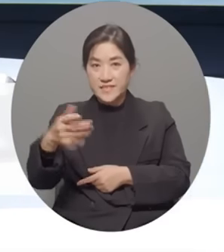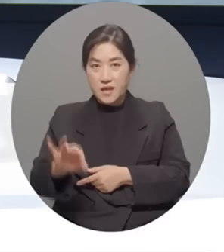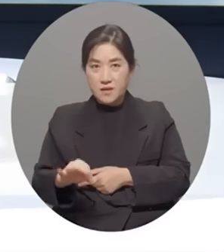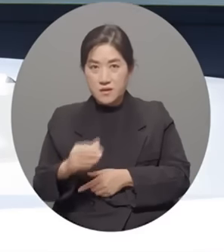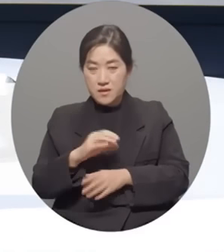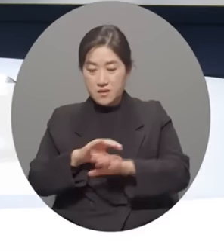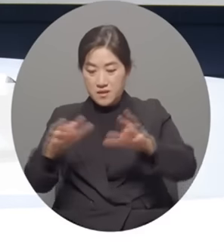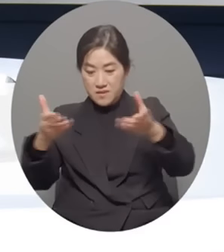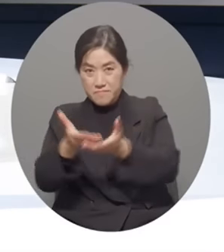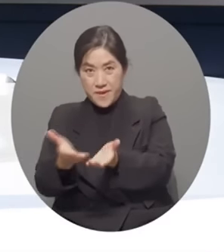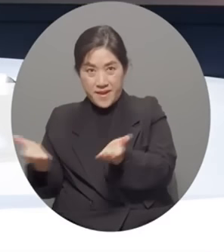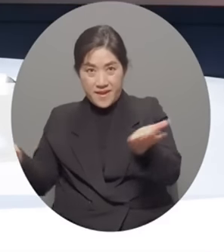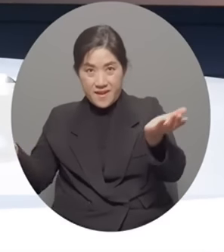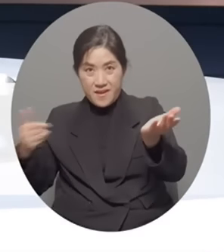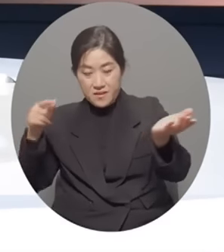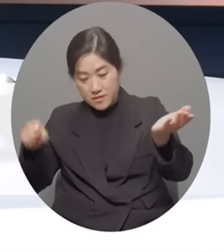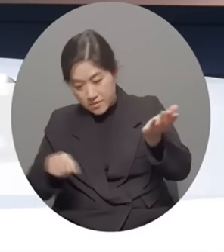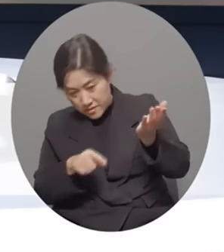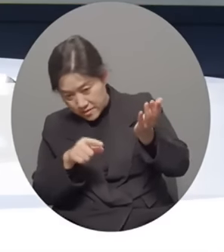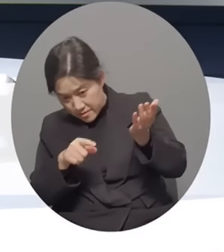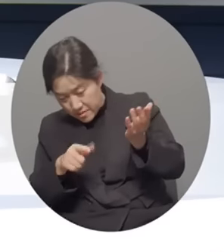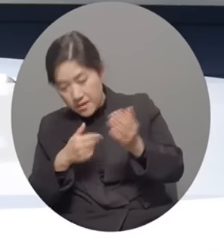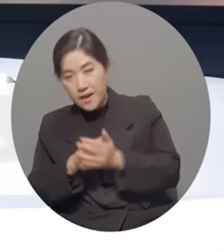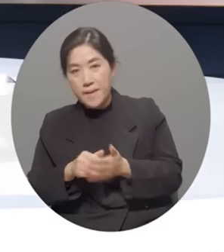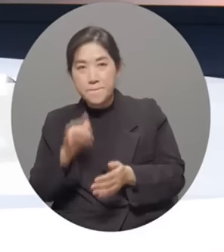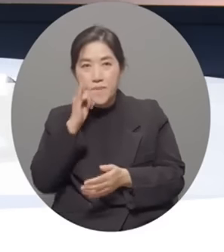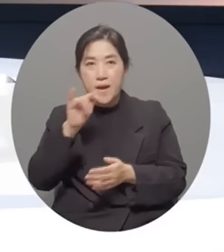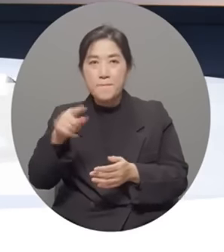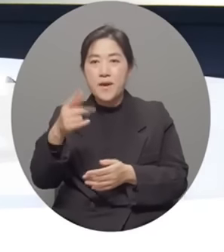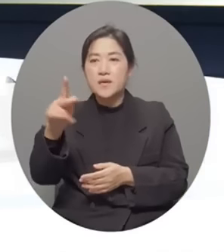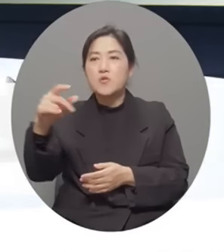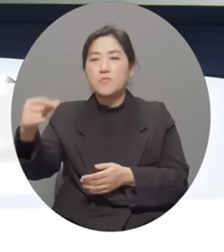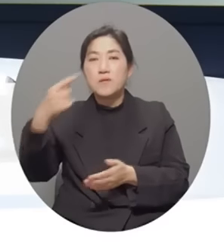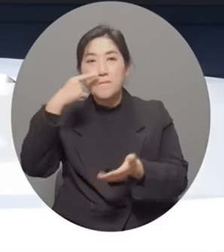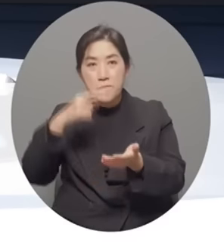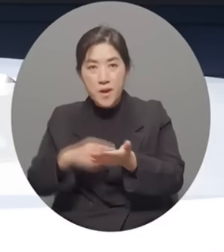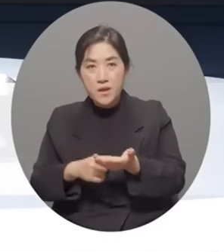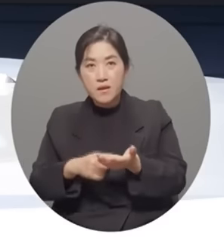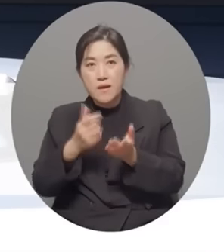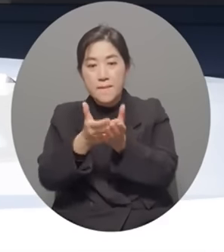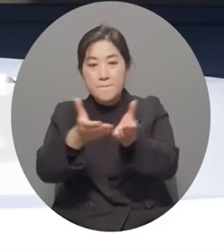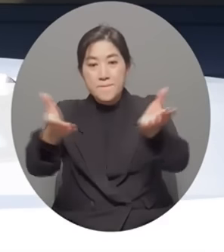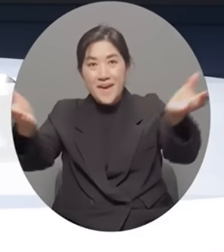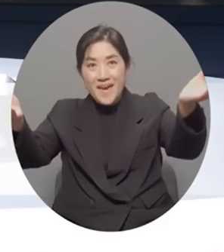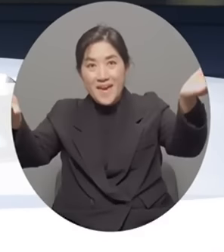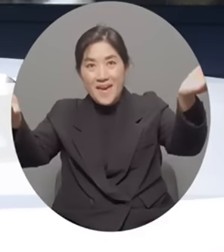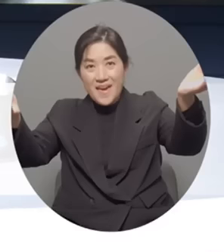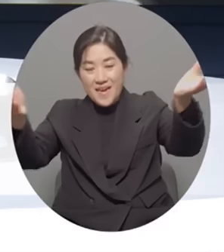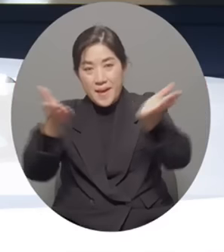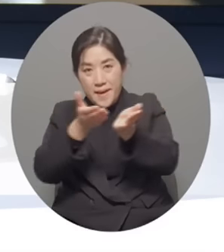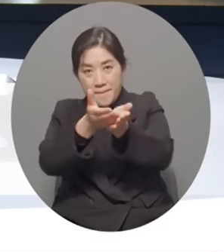(앵커) 최근 부산신항에 정박한 대형컨테이너선에서 마약 100kg이 발견됐는데요.